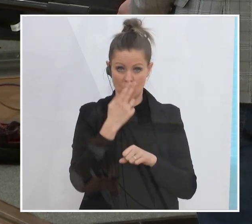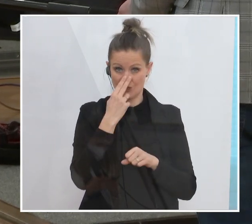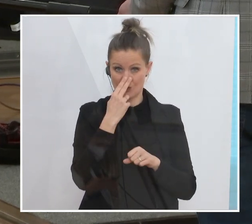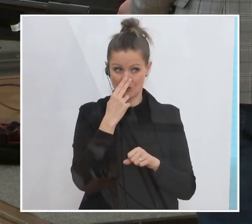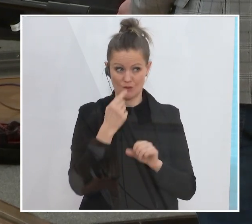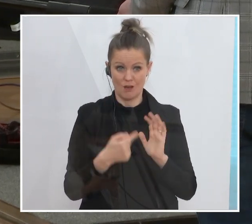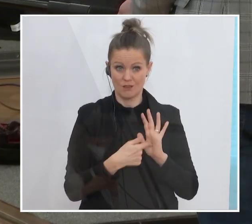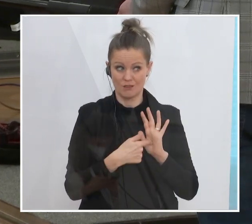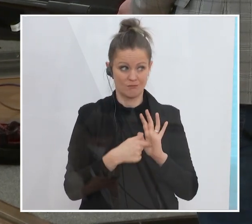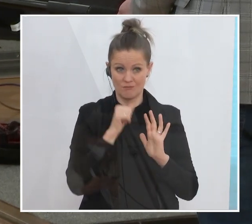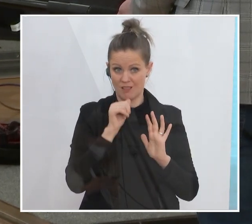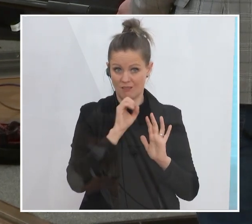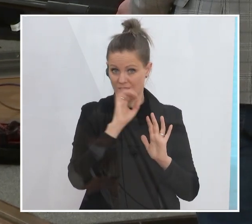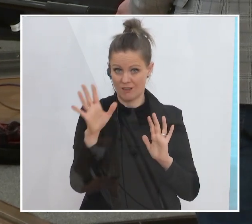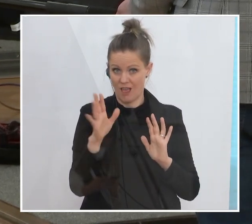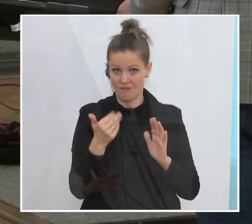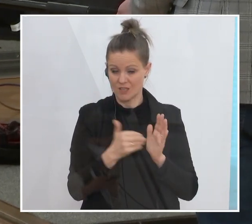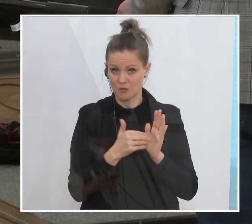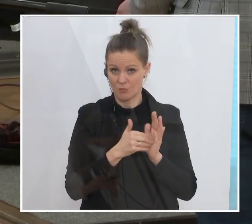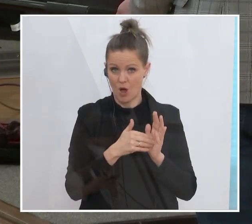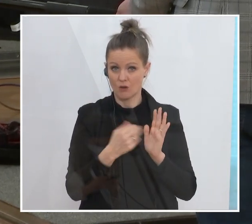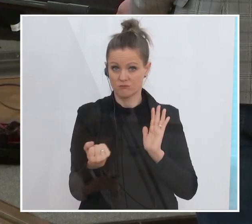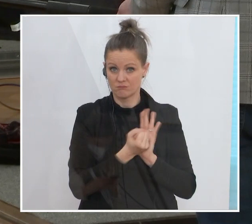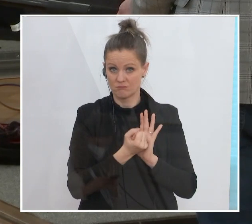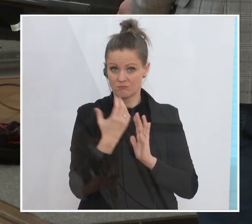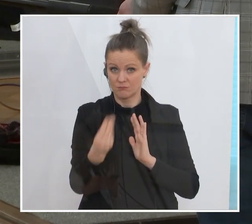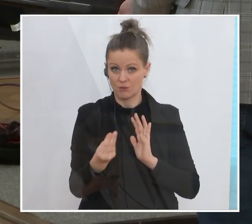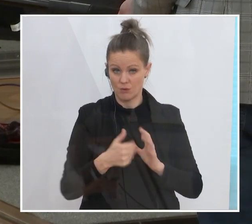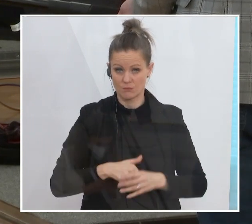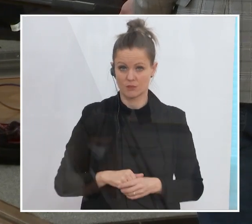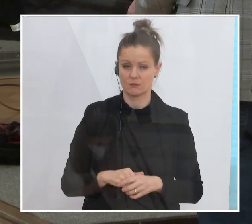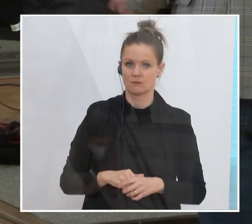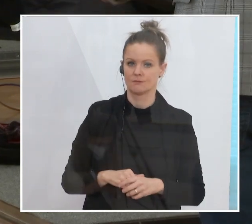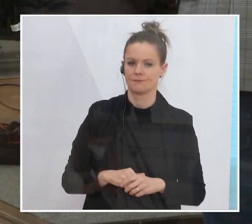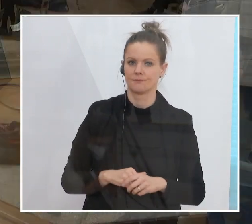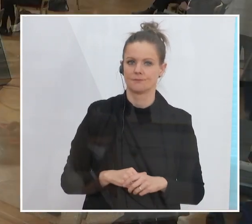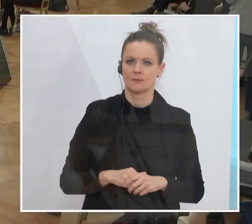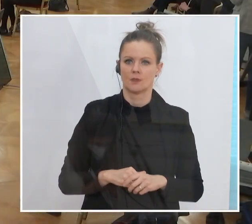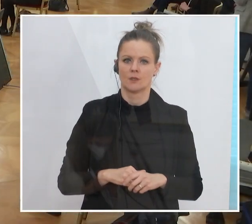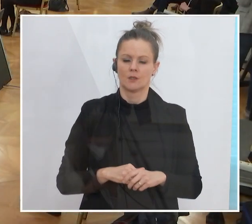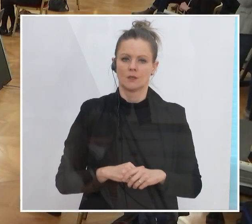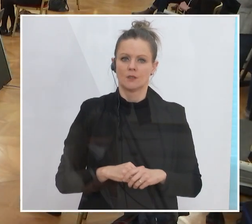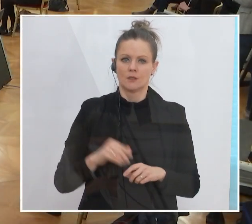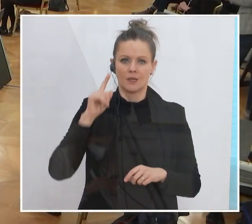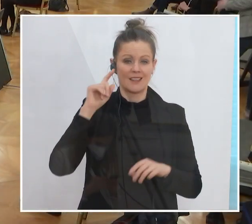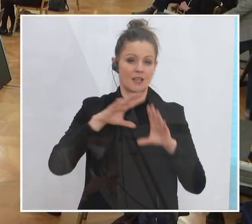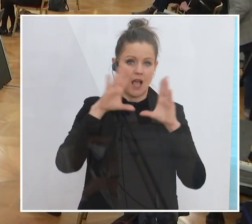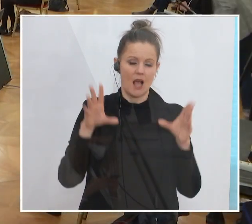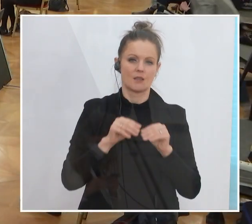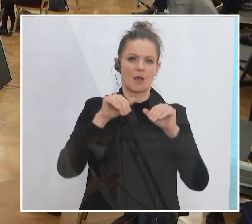das ein bisschen unklar, was es dazu braucht, um dieses Gütesiegel tatsächlich zu bekommen? Also ich glaube, es ist grundsätzlich festzuhalten, dass es sich da um einen